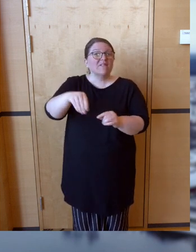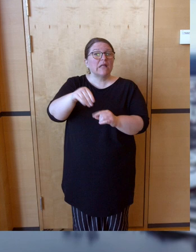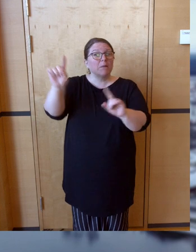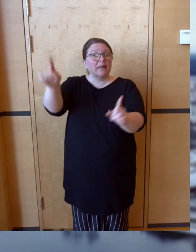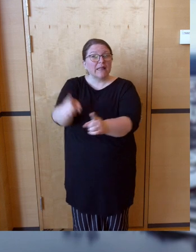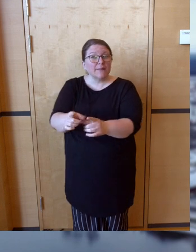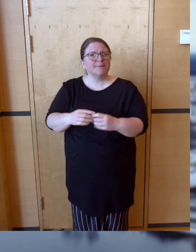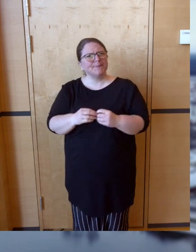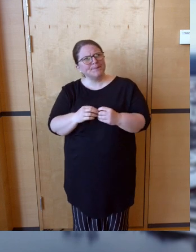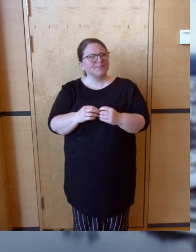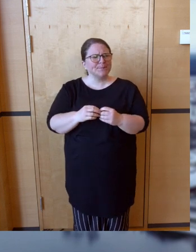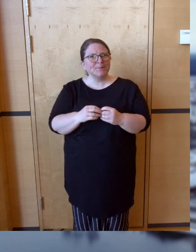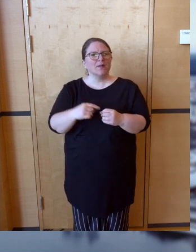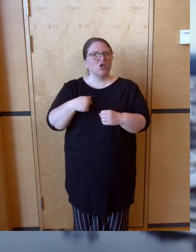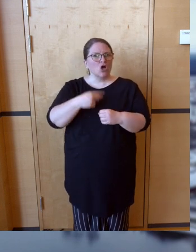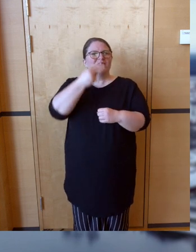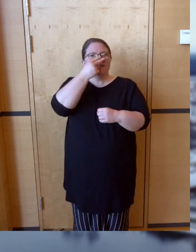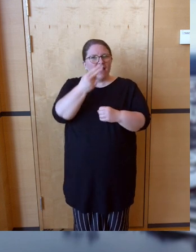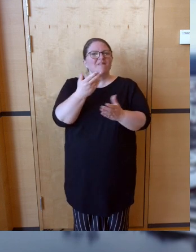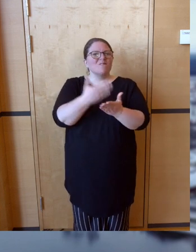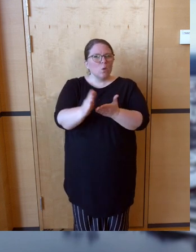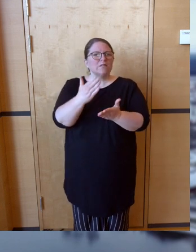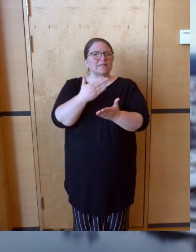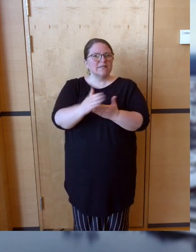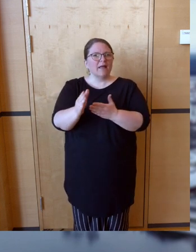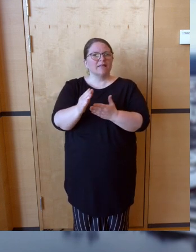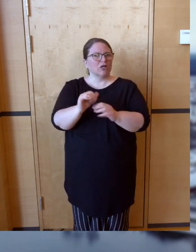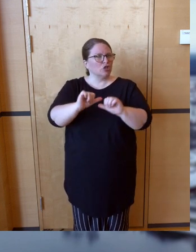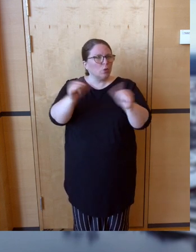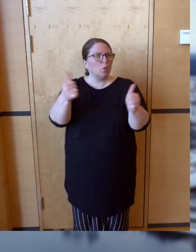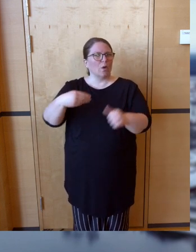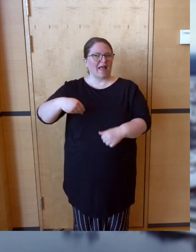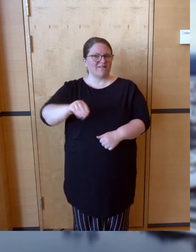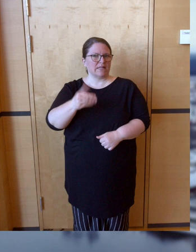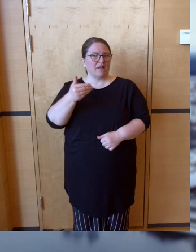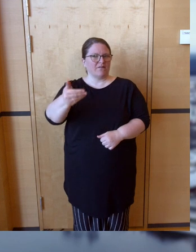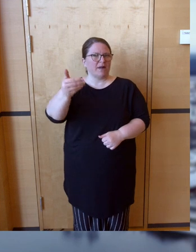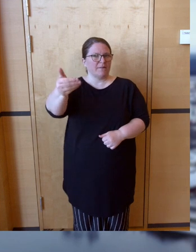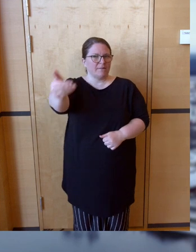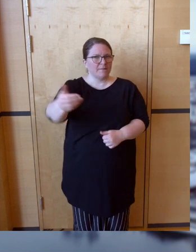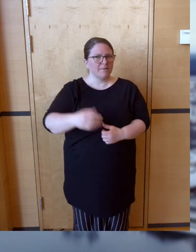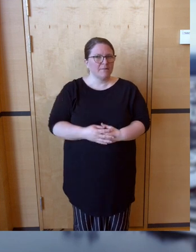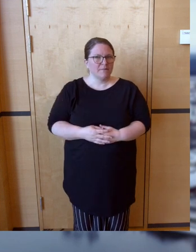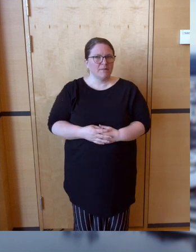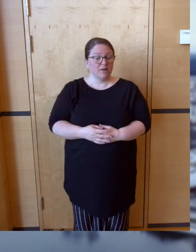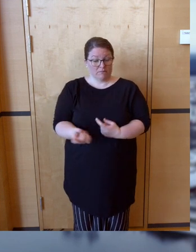Men jag säger fortsätta stora investeringar När vi växer och